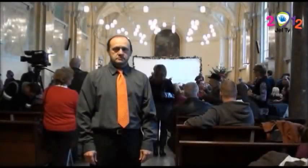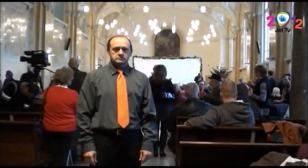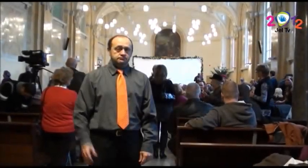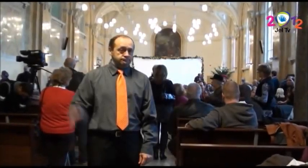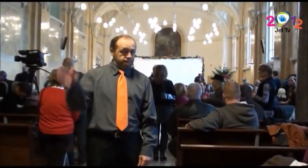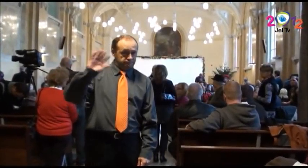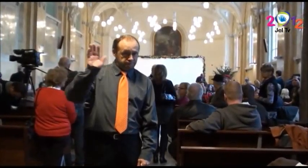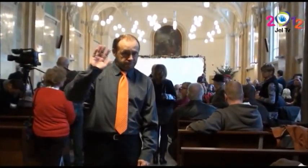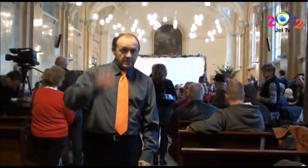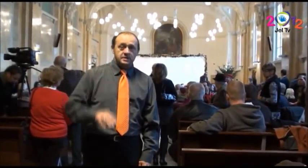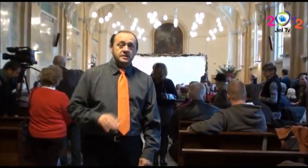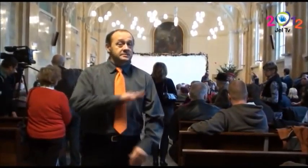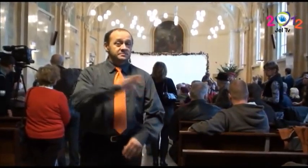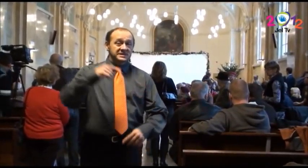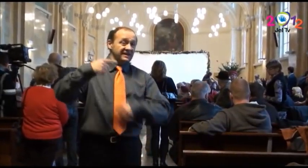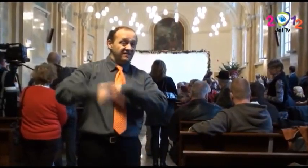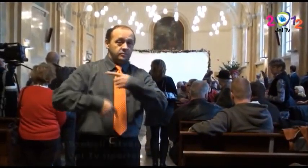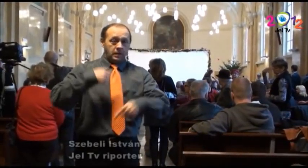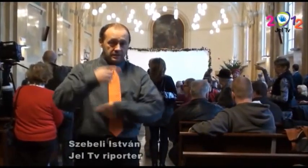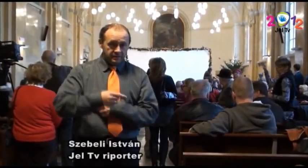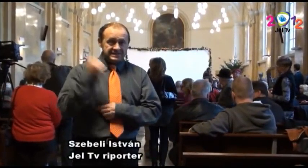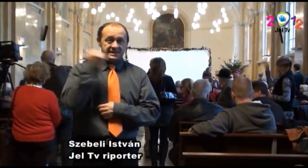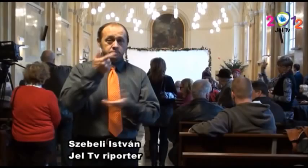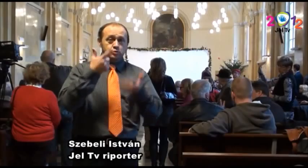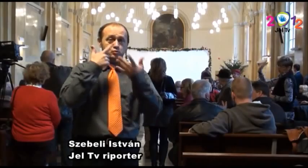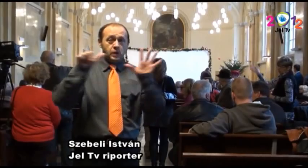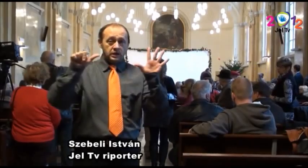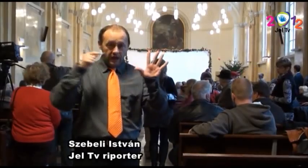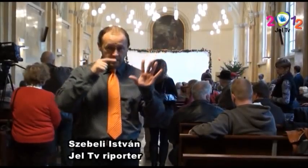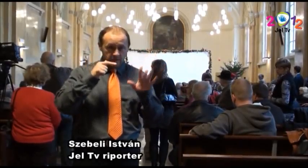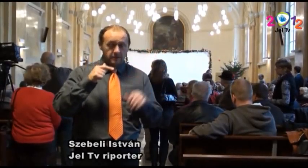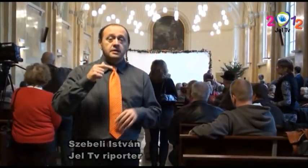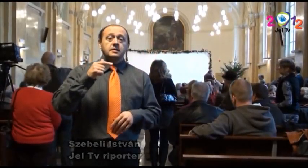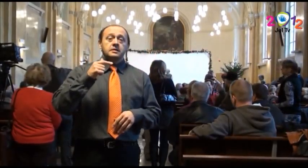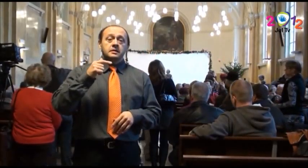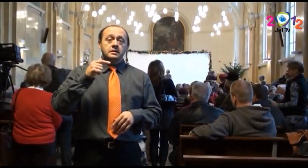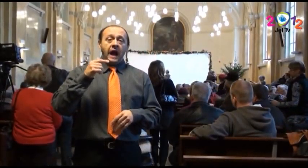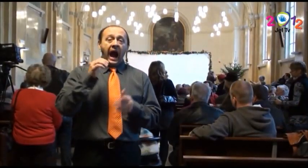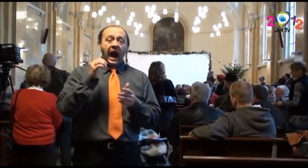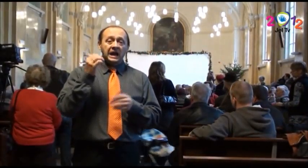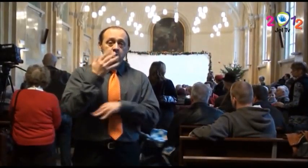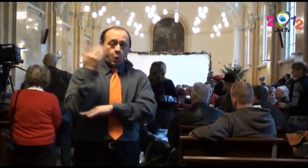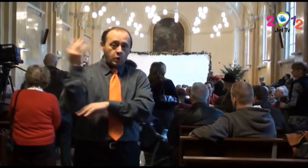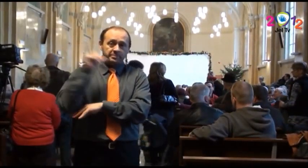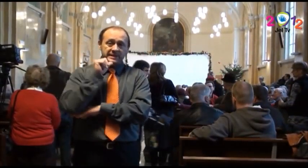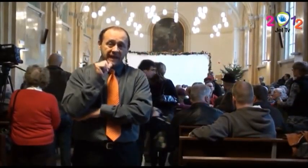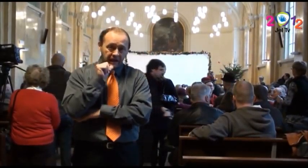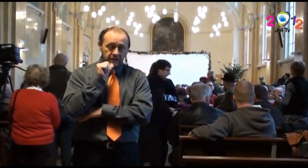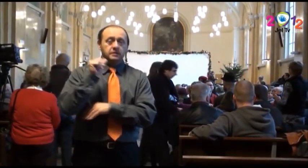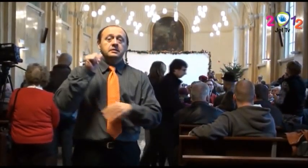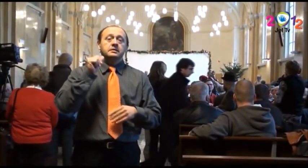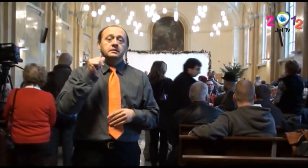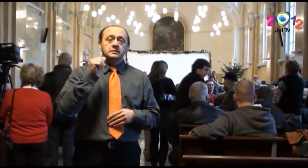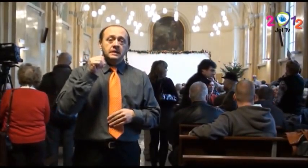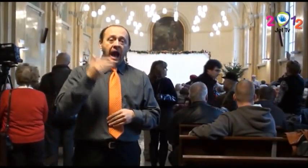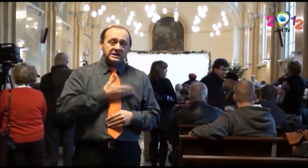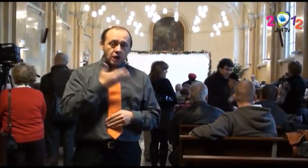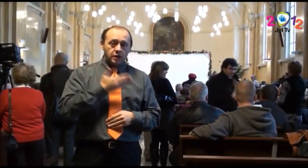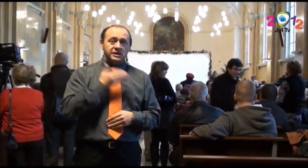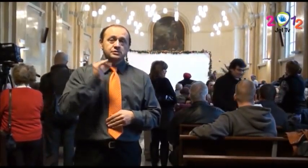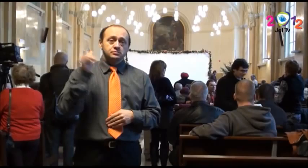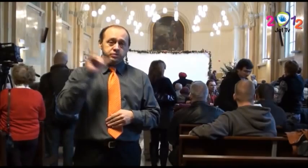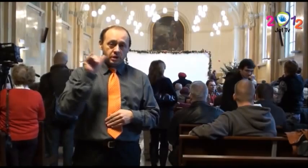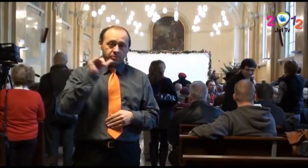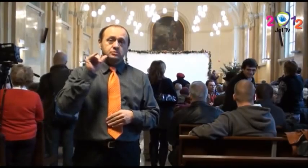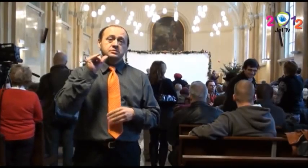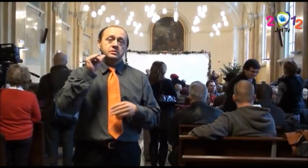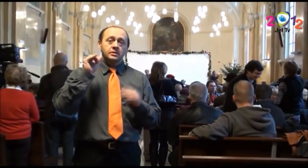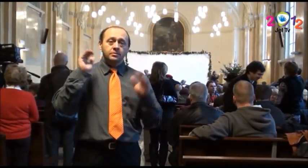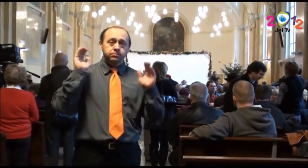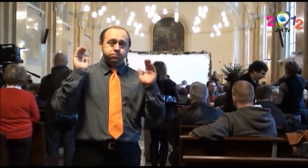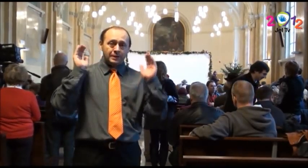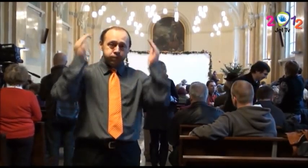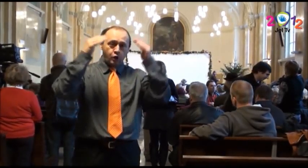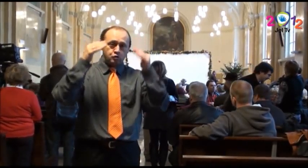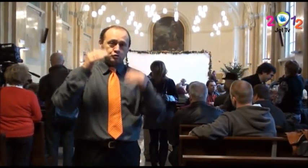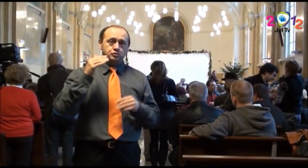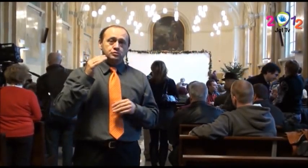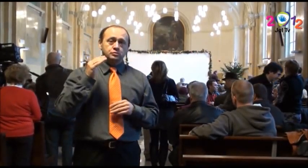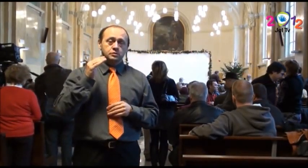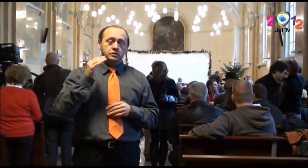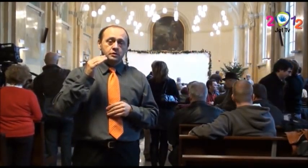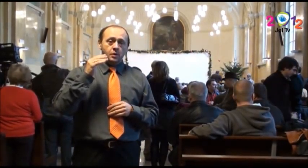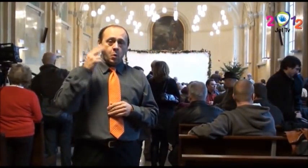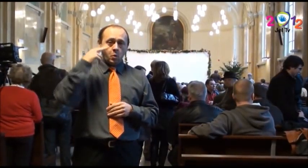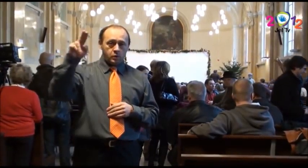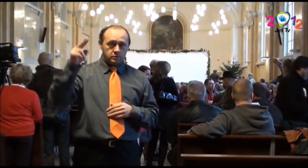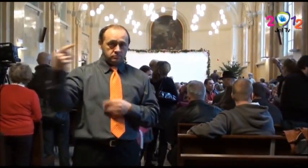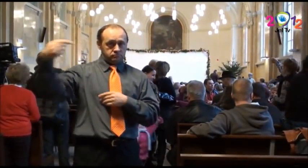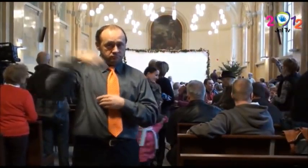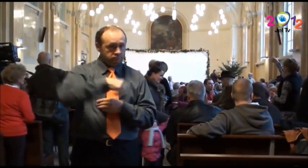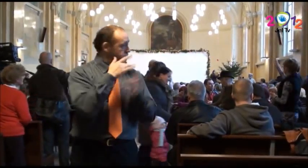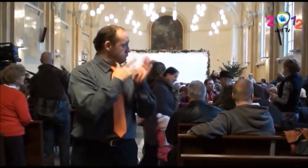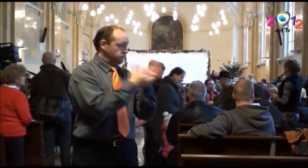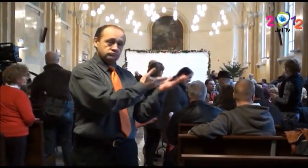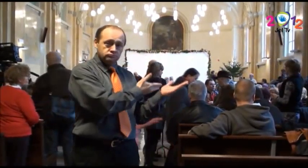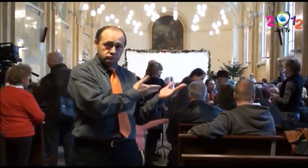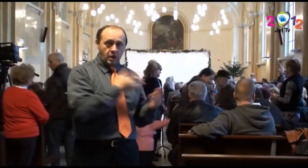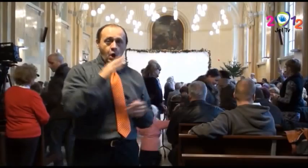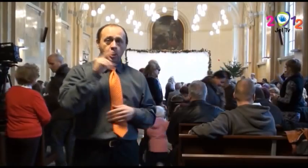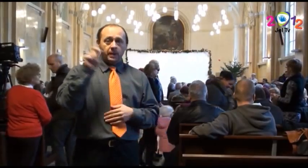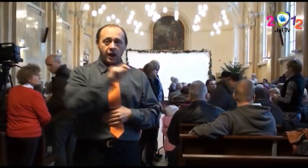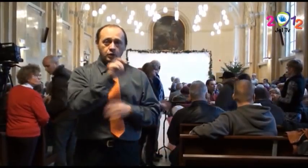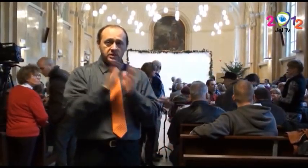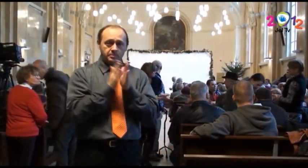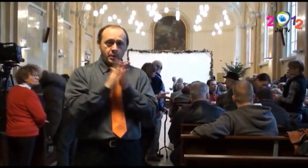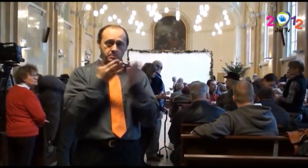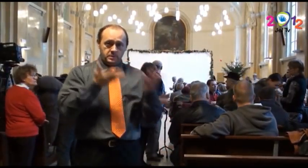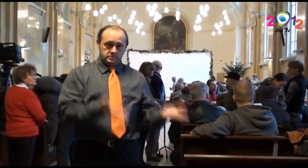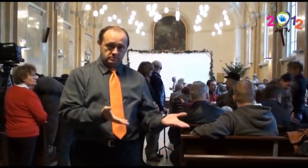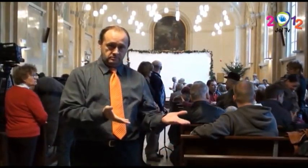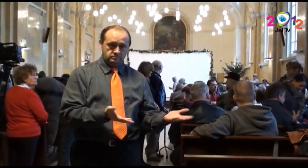Sziasztok! Minden évben december 26-án Erdõ Péter esztergomi és budapesti bíboros úr eljön katolikus templomba.